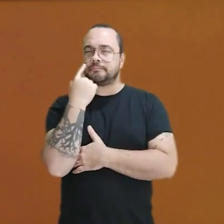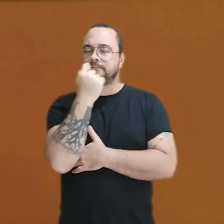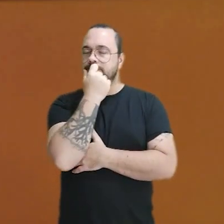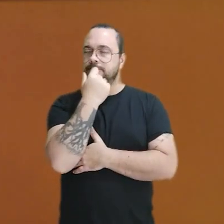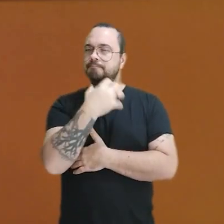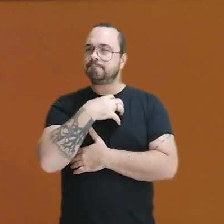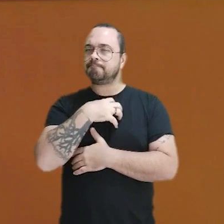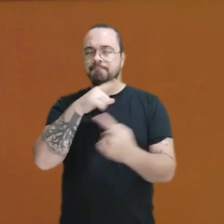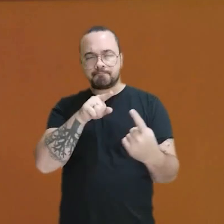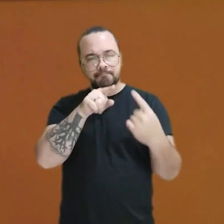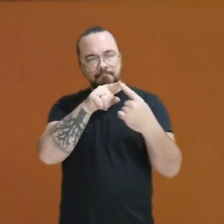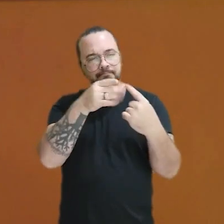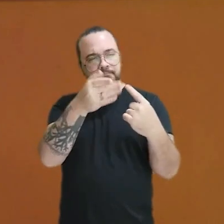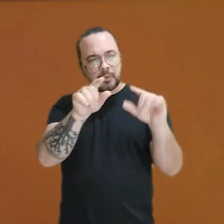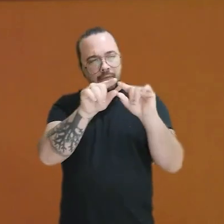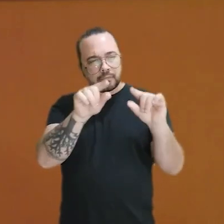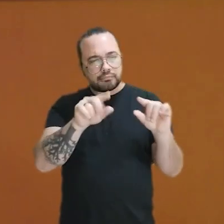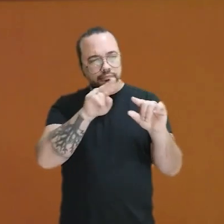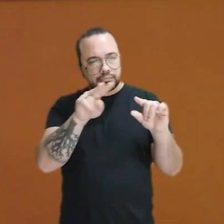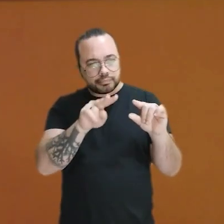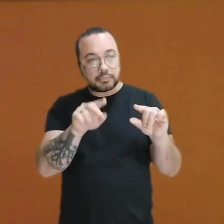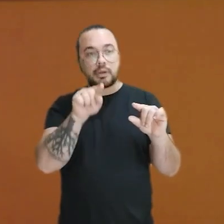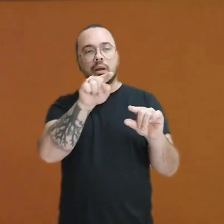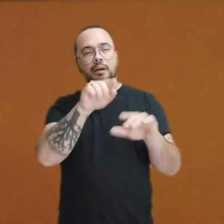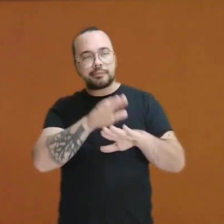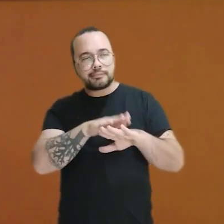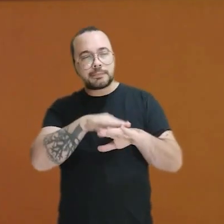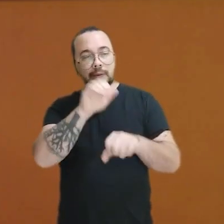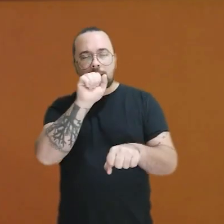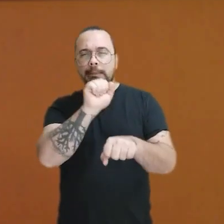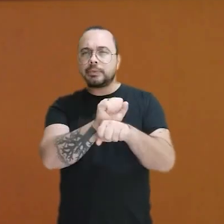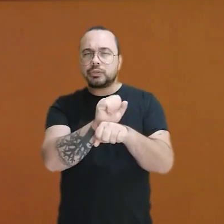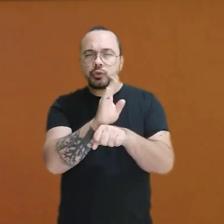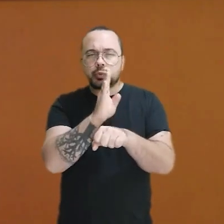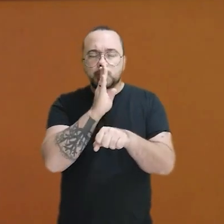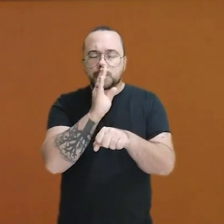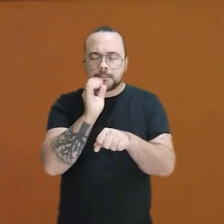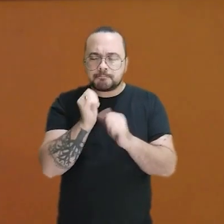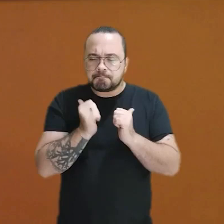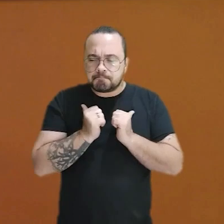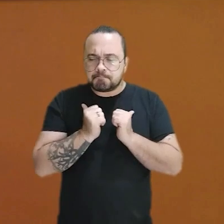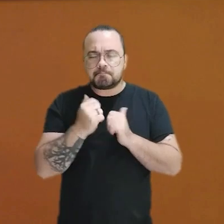Me identifiquei muito com o que você disse, que cê ia dar um tempo, uma aquietada porque você tava se cobrando muito